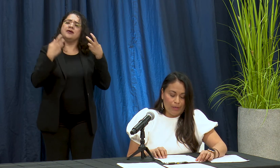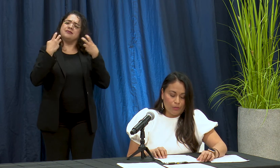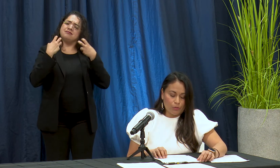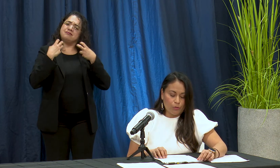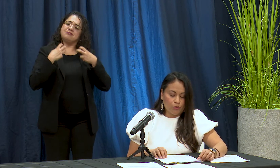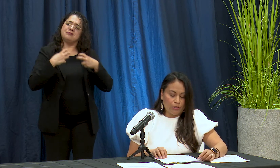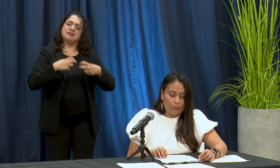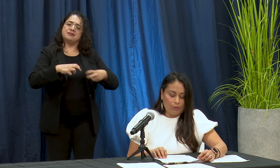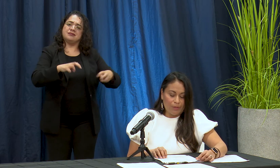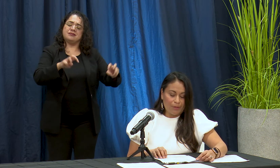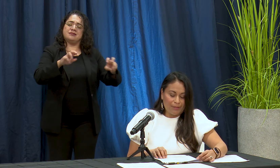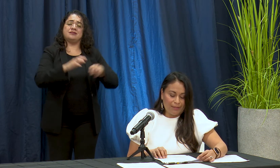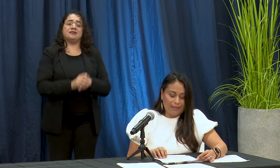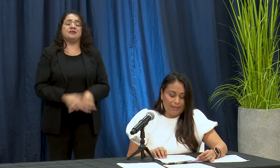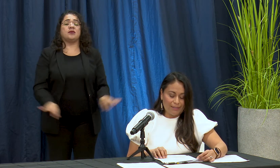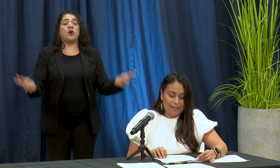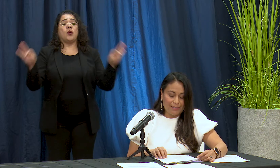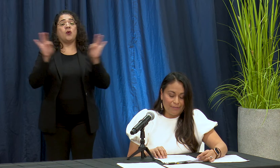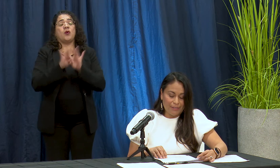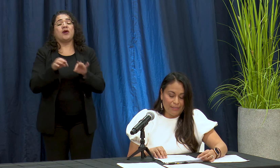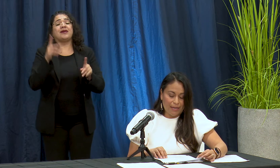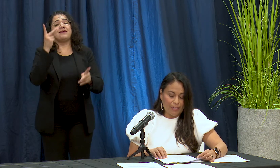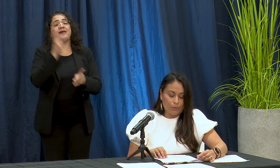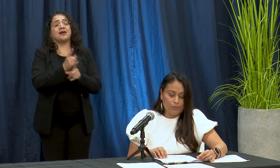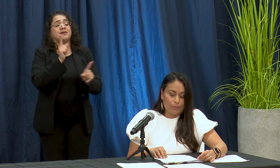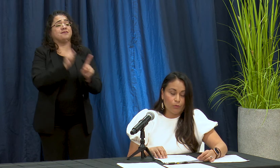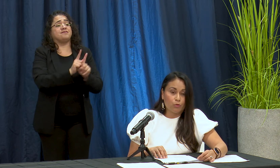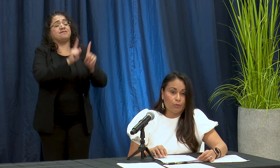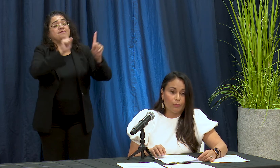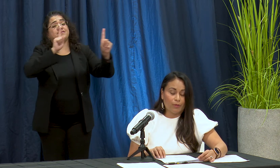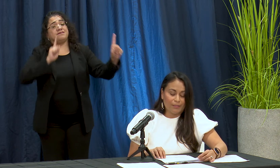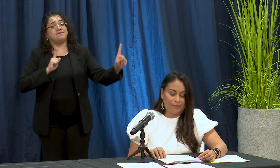Paseos continuum owes a man tener la distancia physica yo Samos cobertura Spa